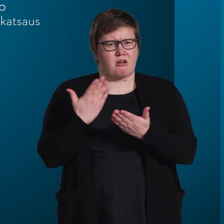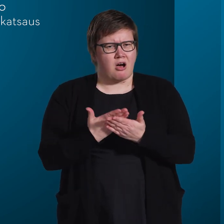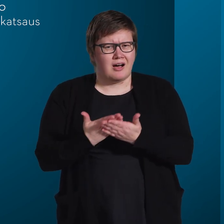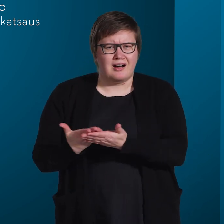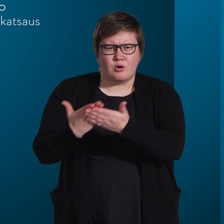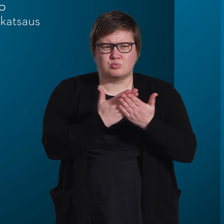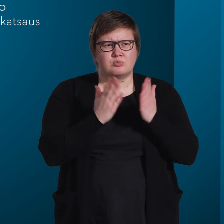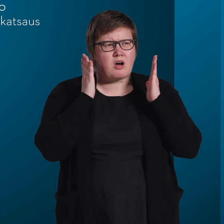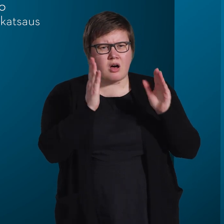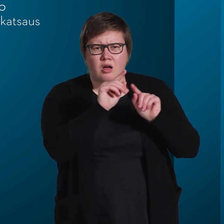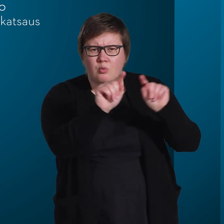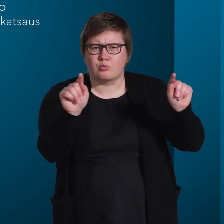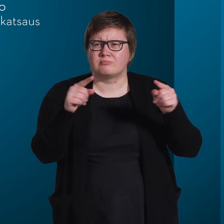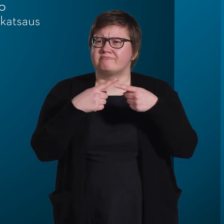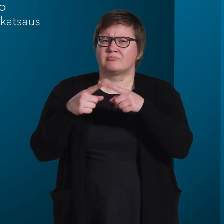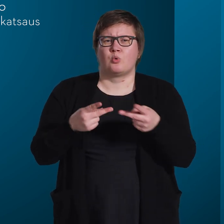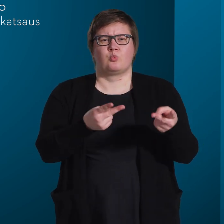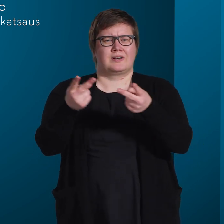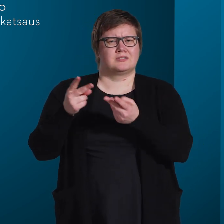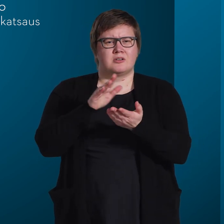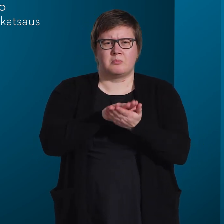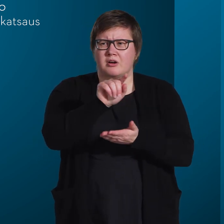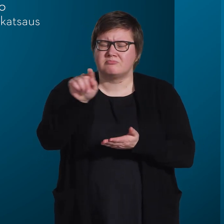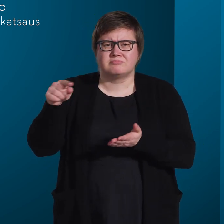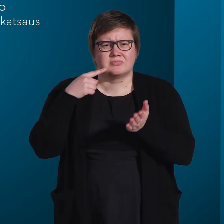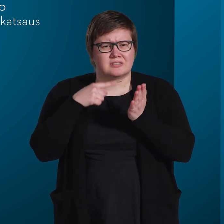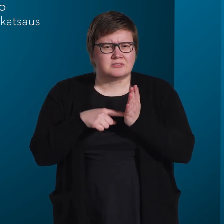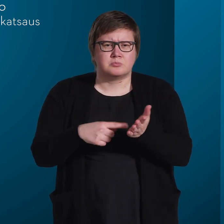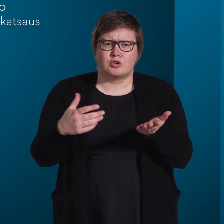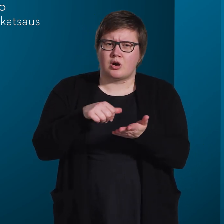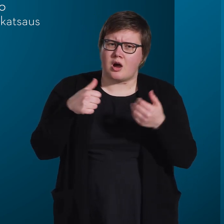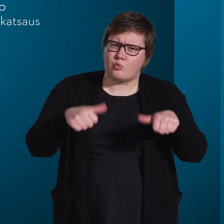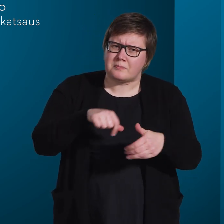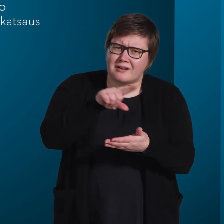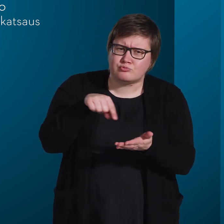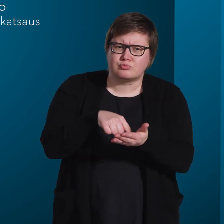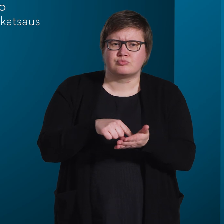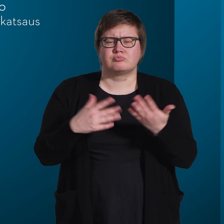ja muilla julkisilla paikoilla, kuten kauppakeskuksissa -